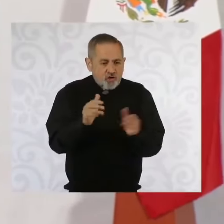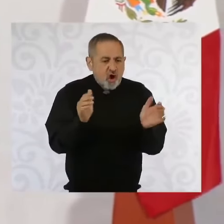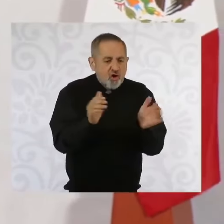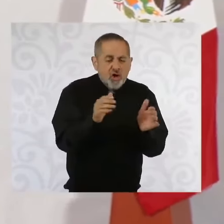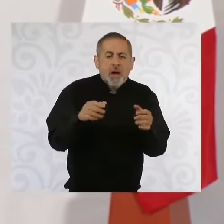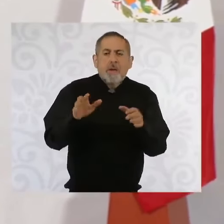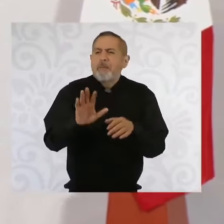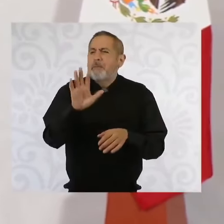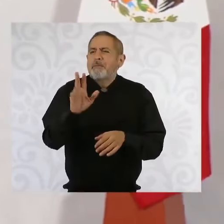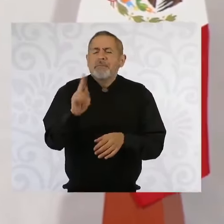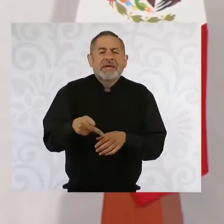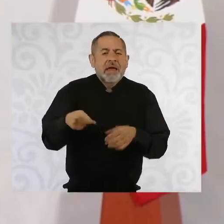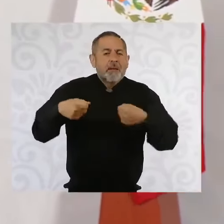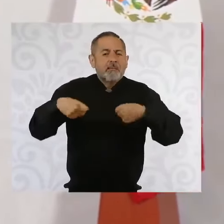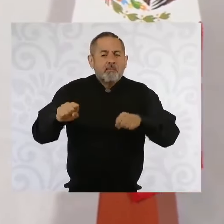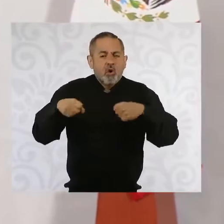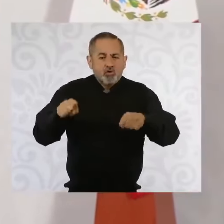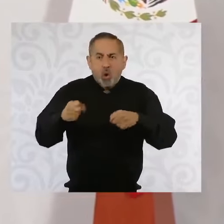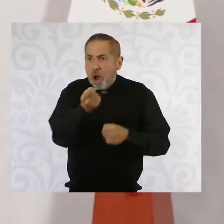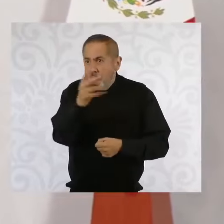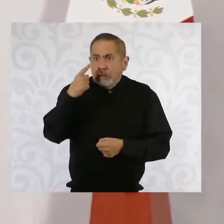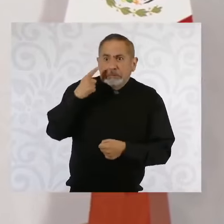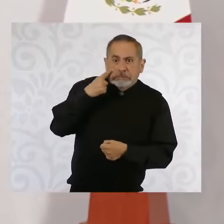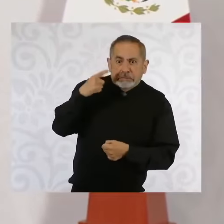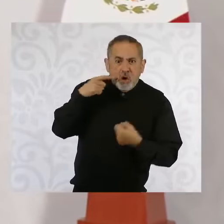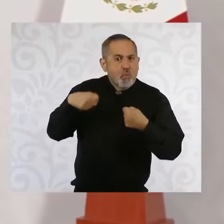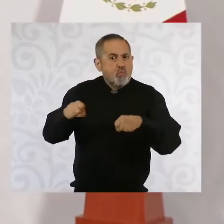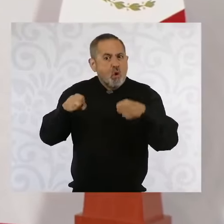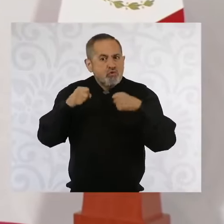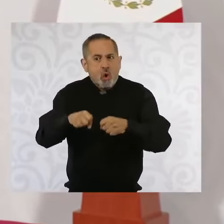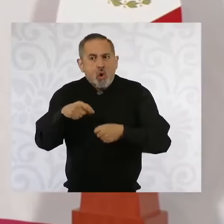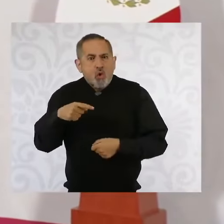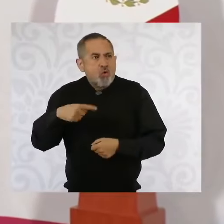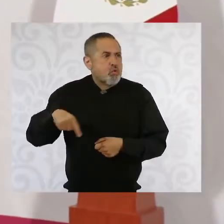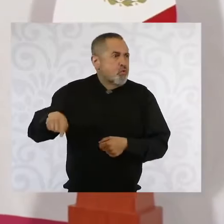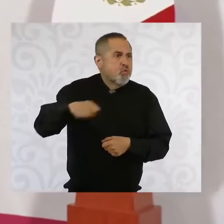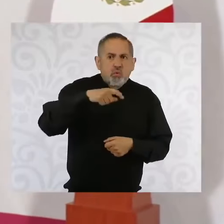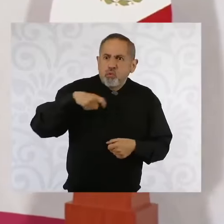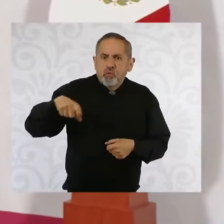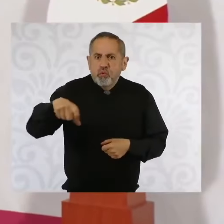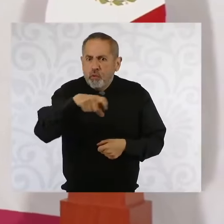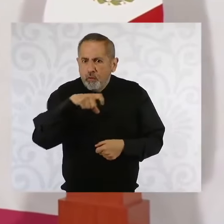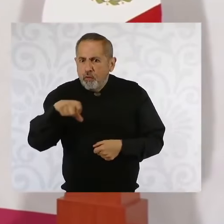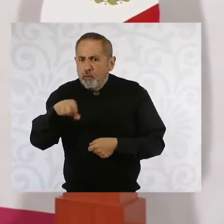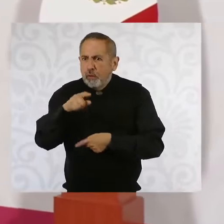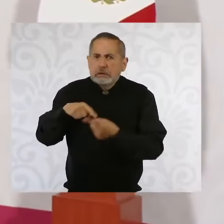la motocicleta hoy es una alternativa de movilidad en distintas ciudades del país que es muy riesgosa